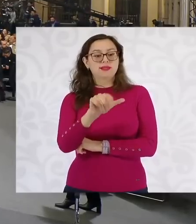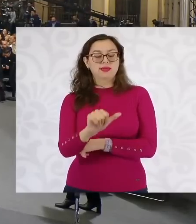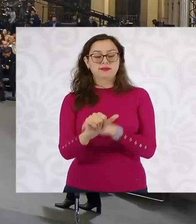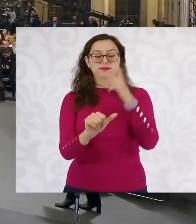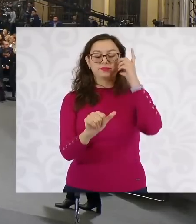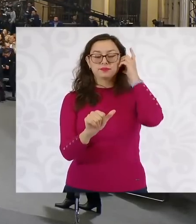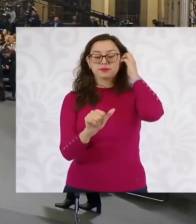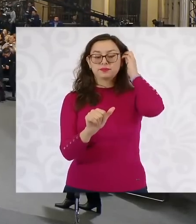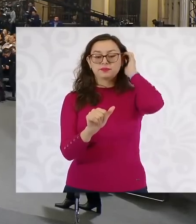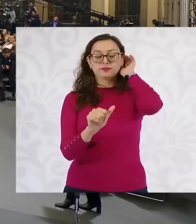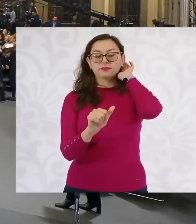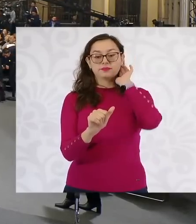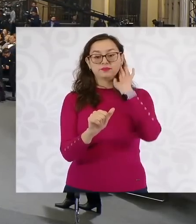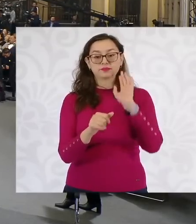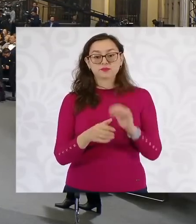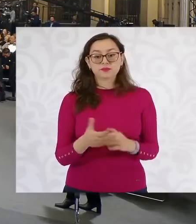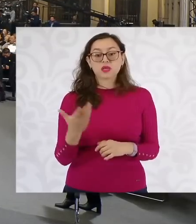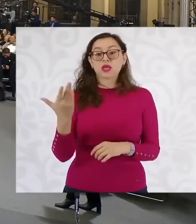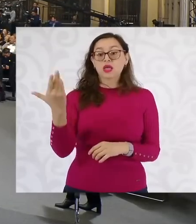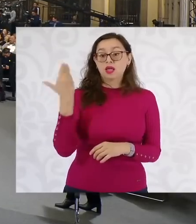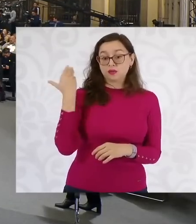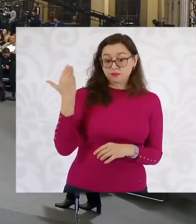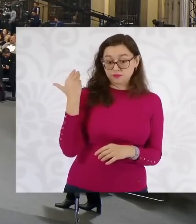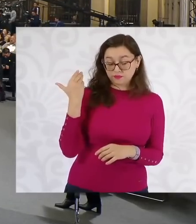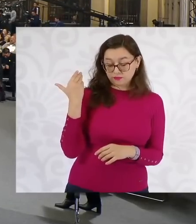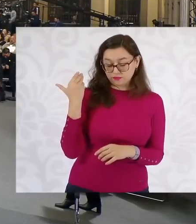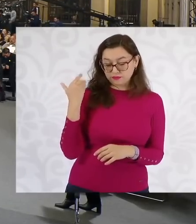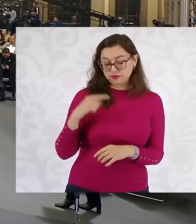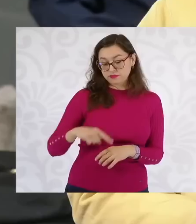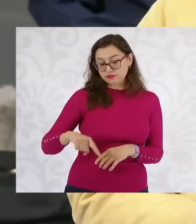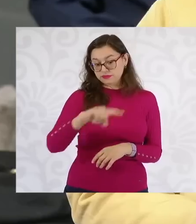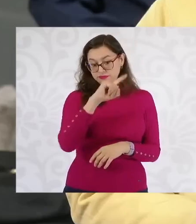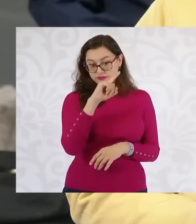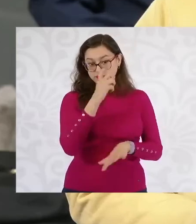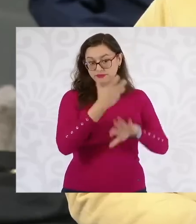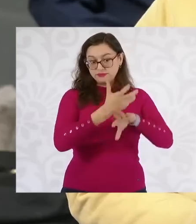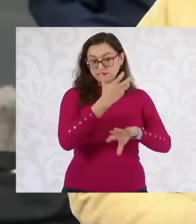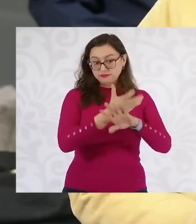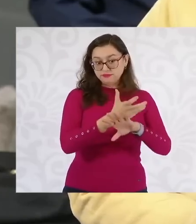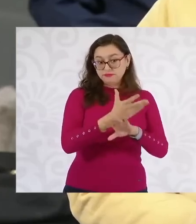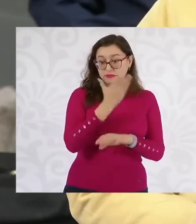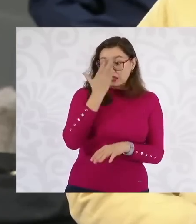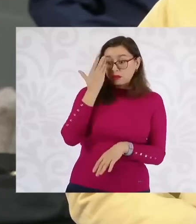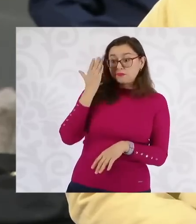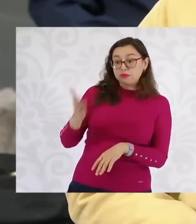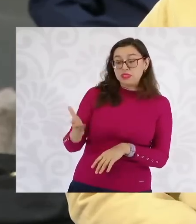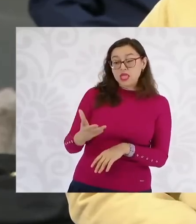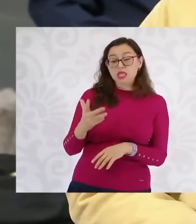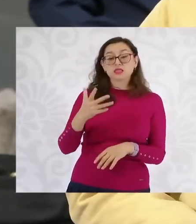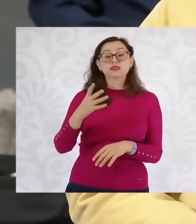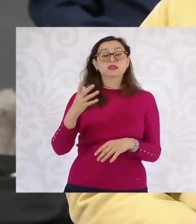Unidos aumentó las recompensas por ocho líderes del narcotráfico de aquí de México y bueno bajo